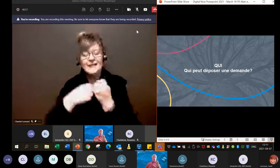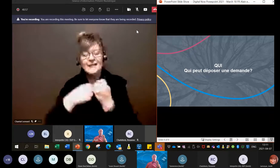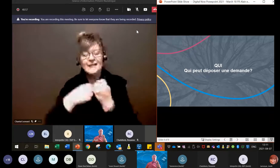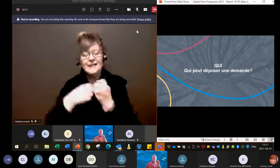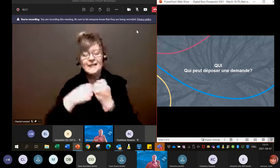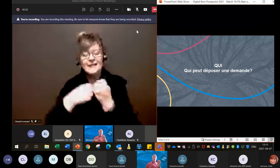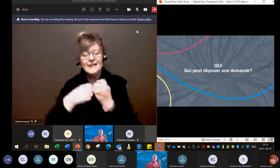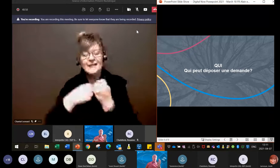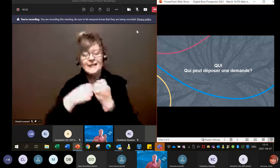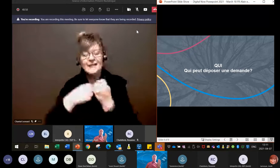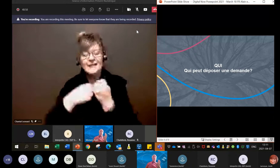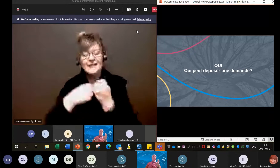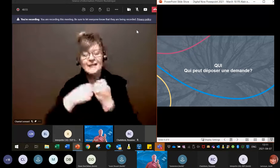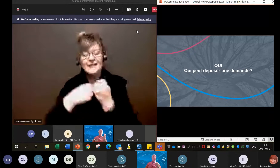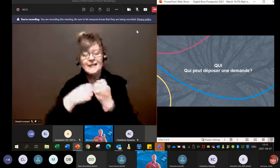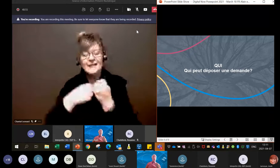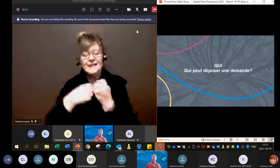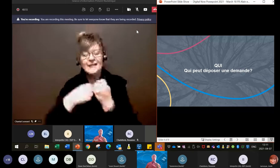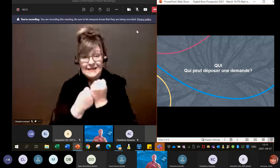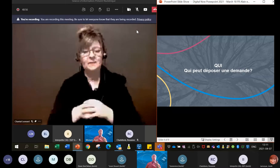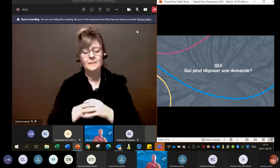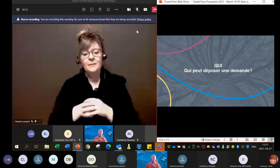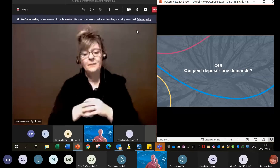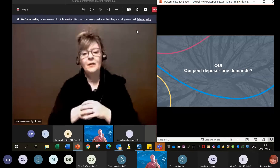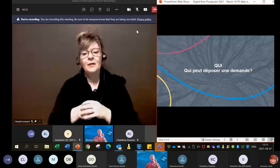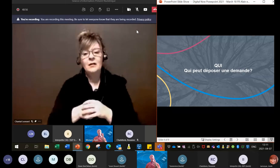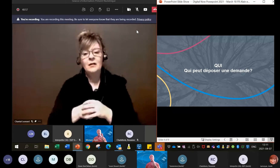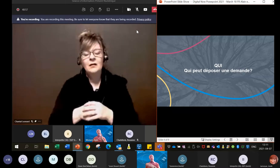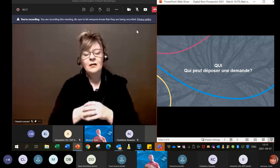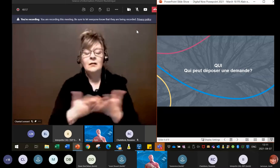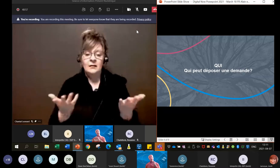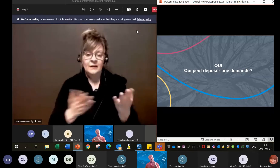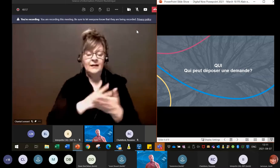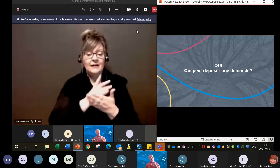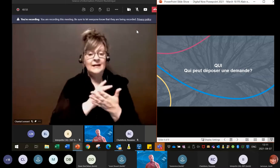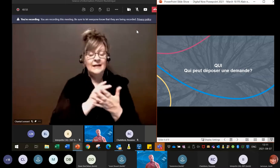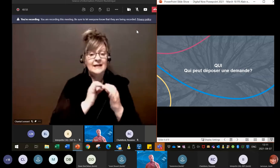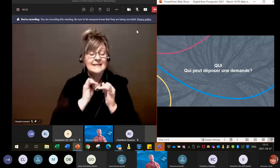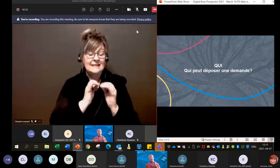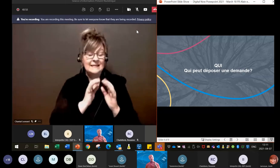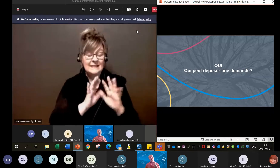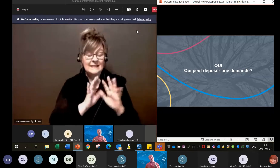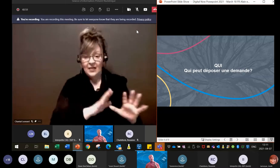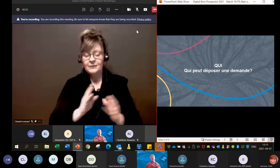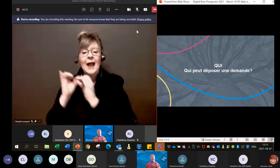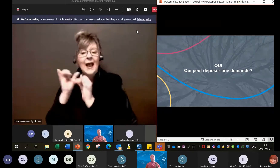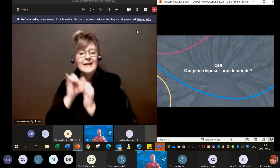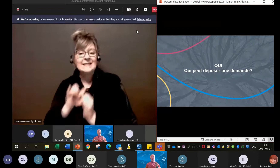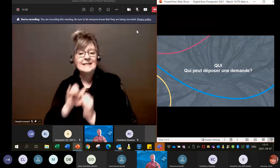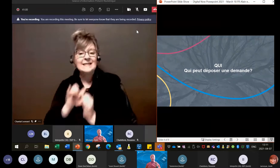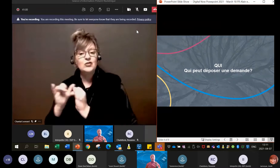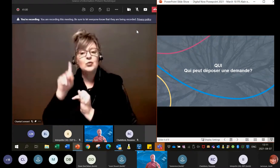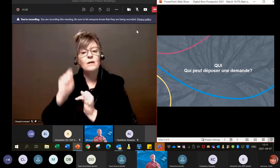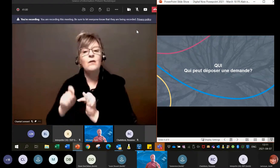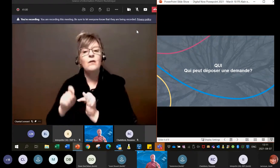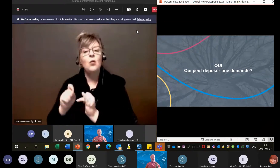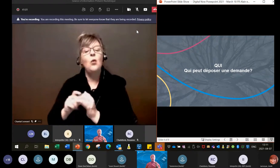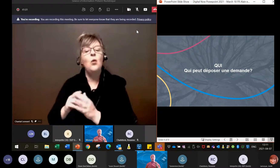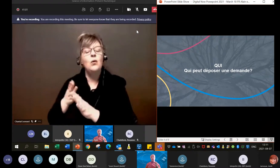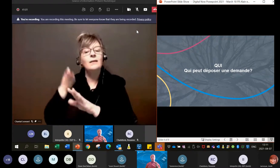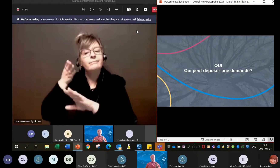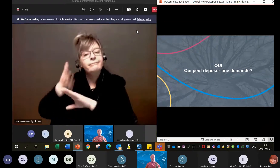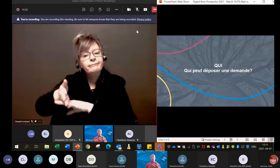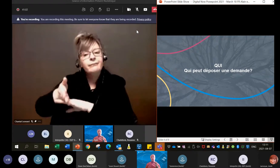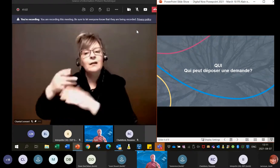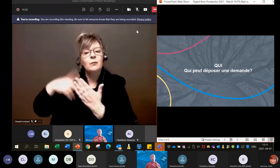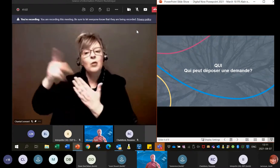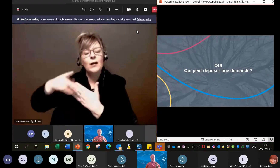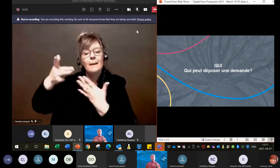Encore une fois, pour les individus, il faut aller